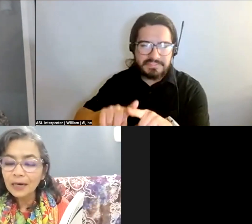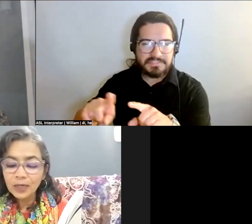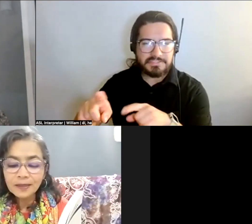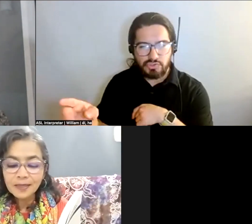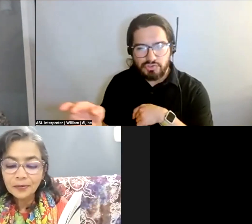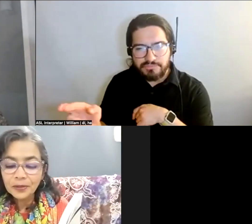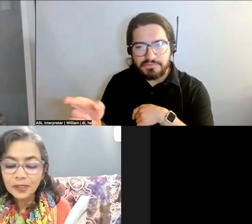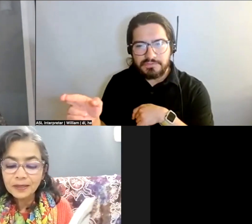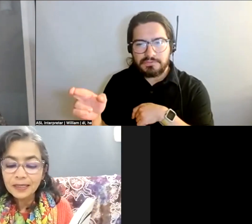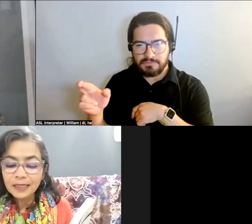y anónimos cadáveres.